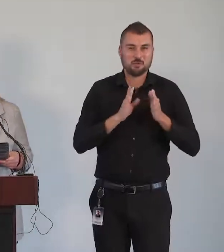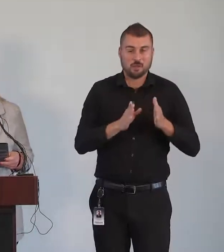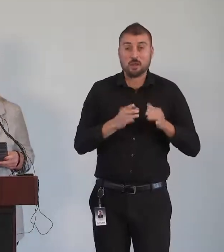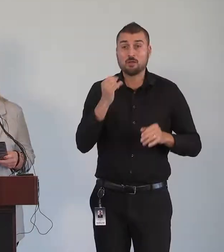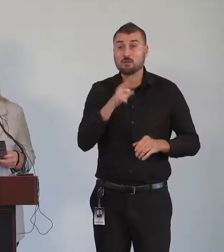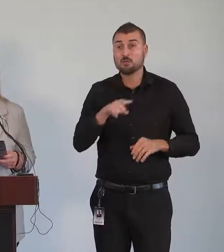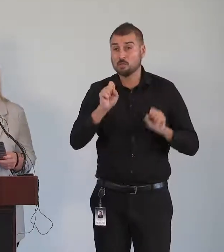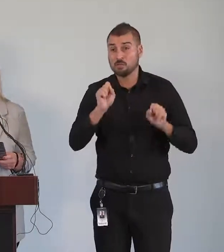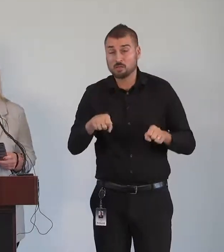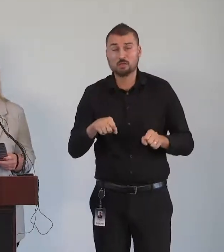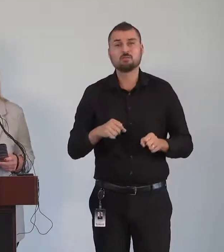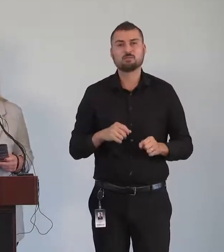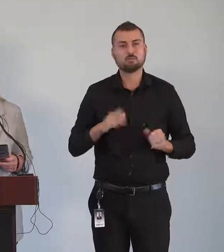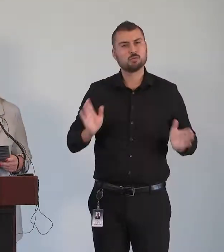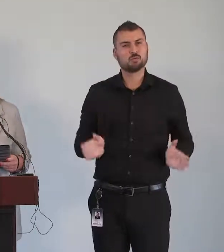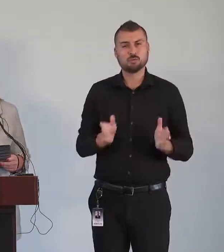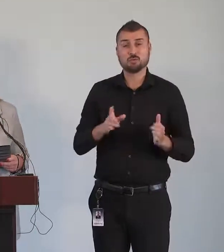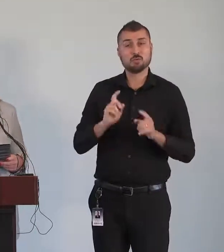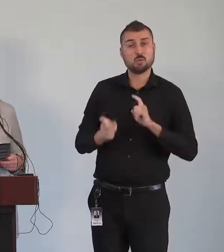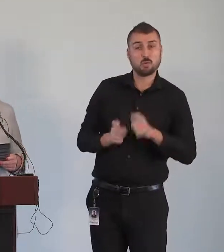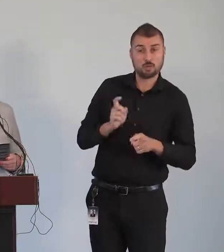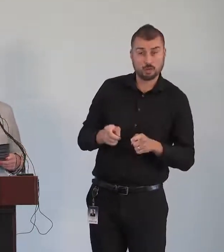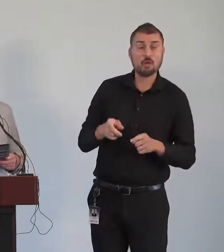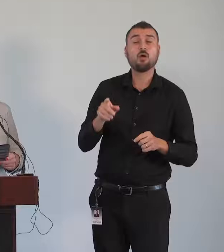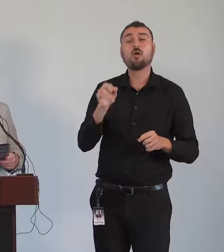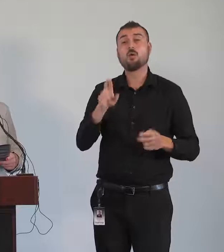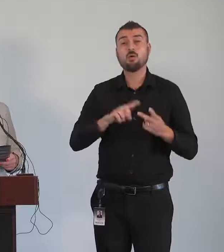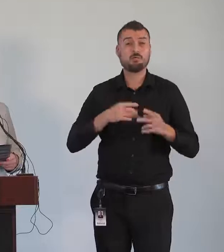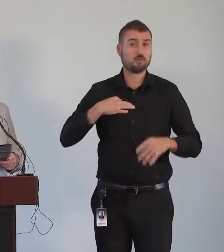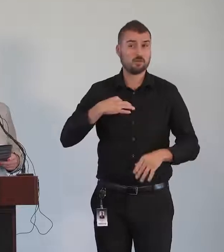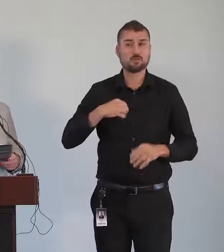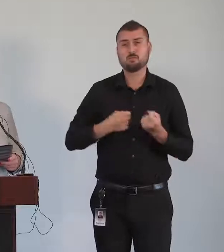pueden, lo alentamos a donar o a ofrecerse como voluntario para apoyar todo lo que hacen por nuestra comunidad